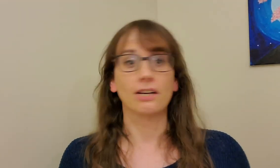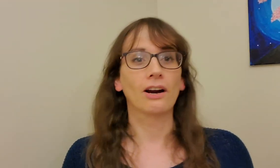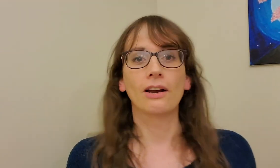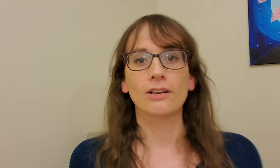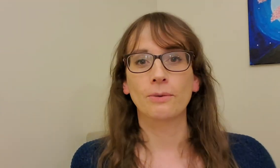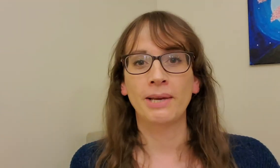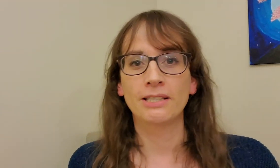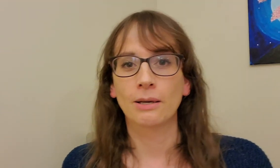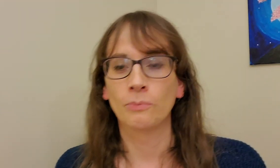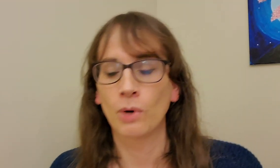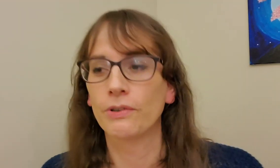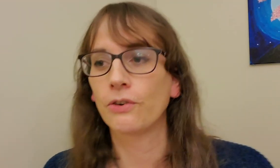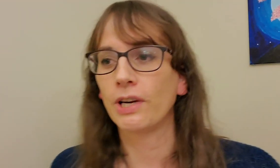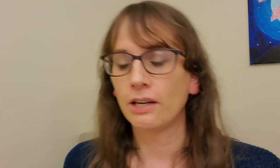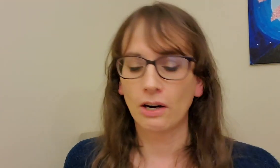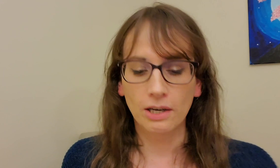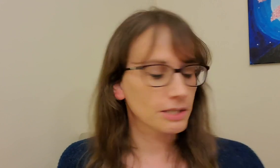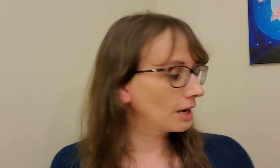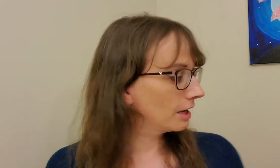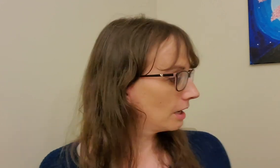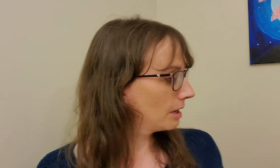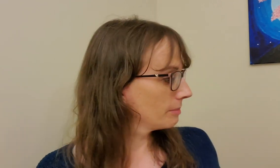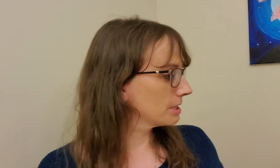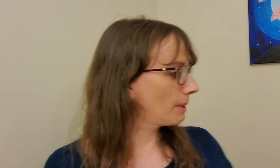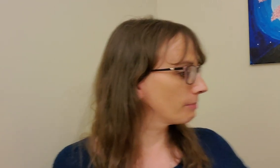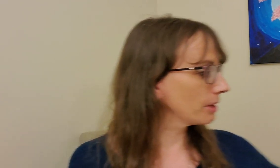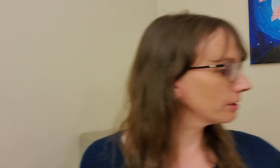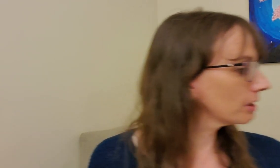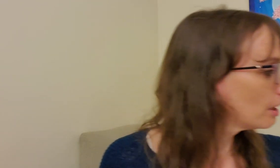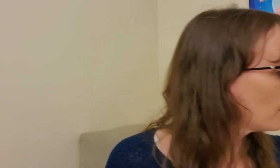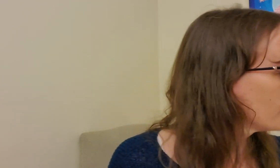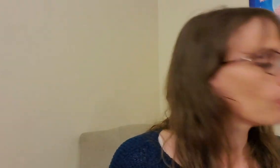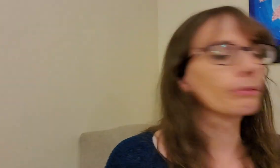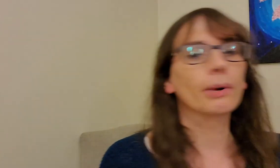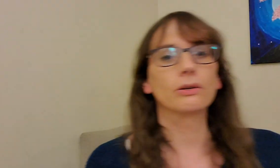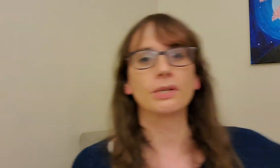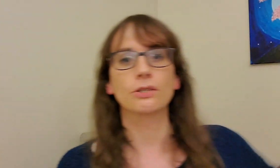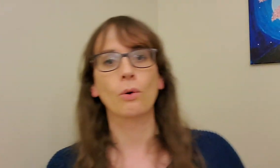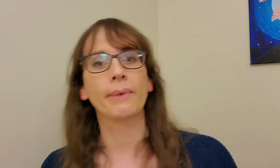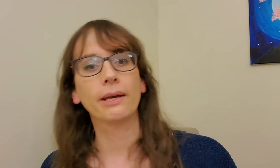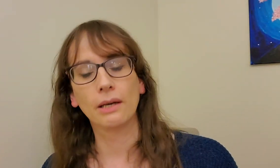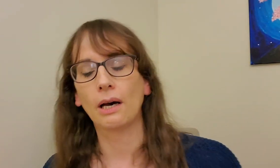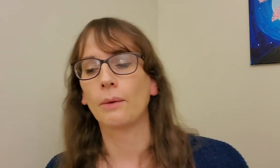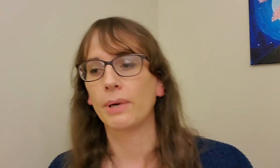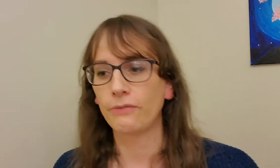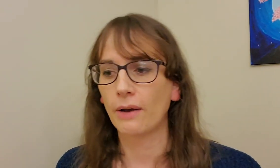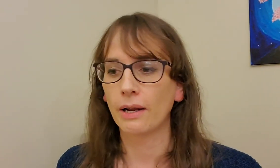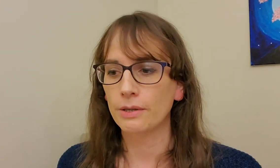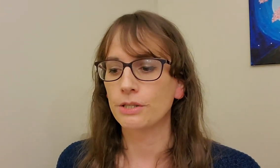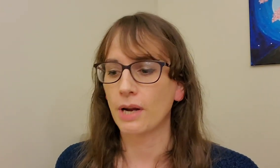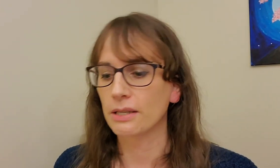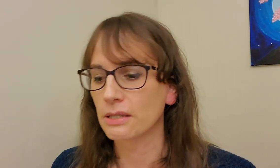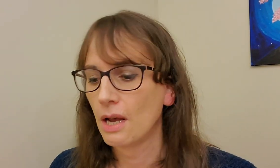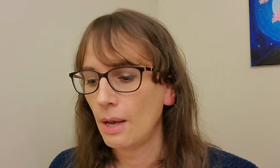Ajusto mi silla. También hice unas maravillosas tarjetas de felicitación. Veo a mi hermano. Tengo un hermano que me repudió cuando se enteró de que era trans,